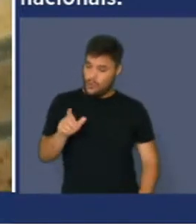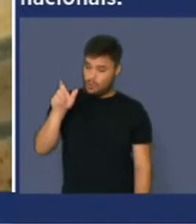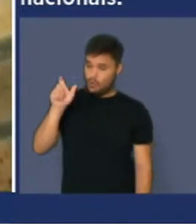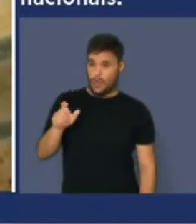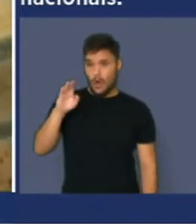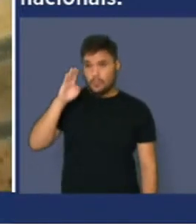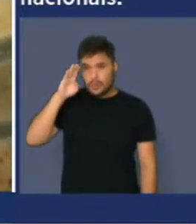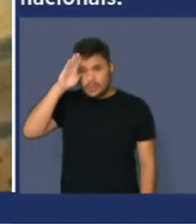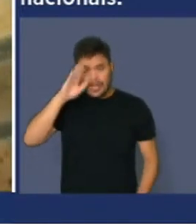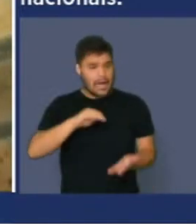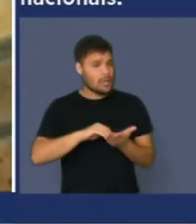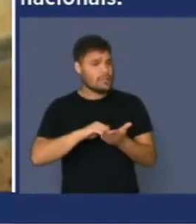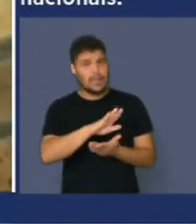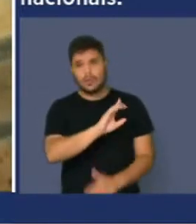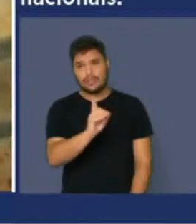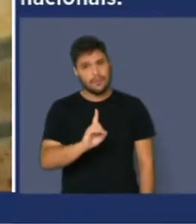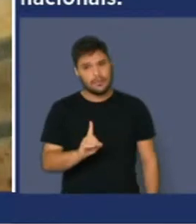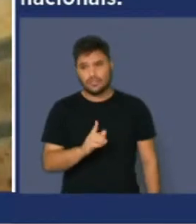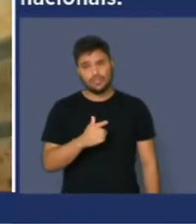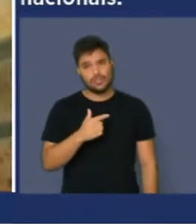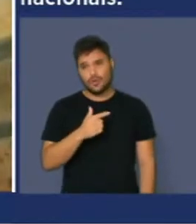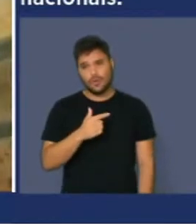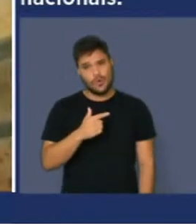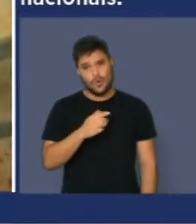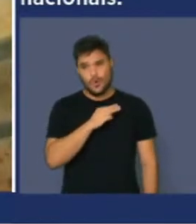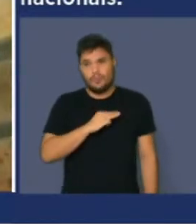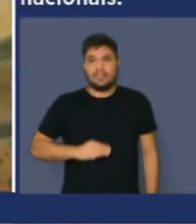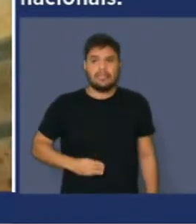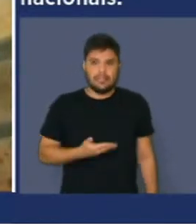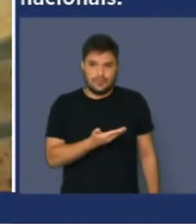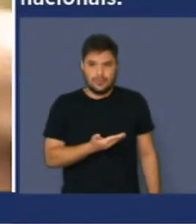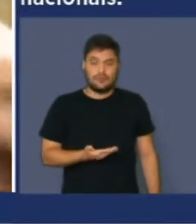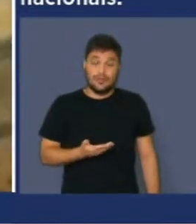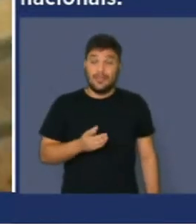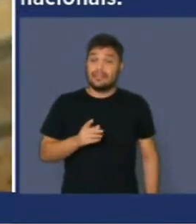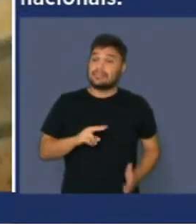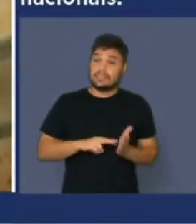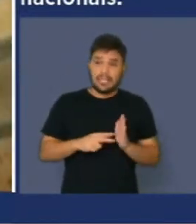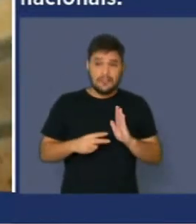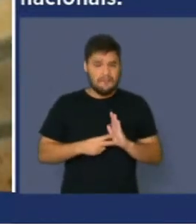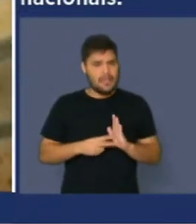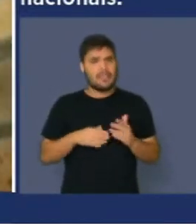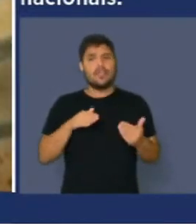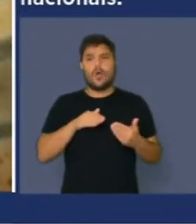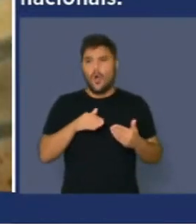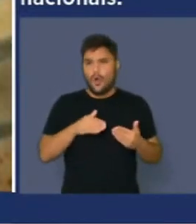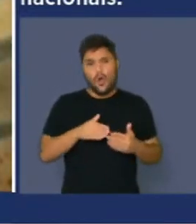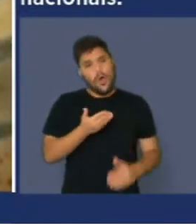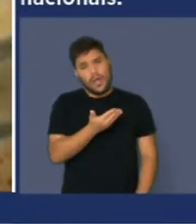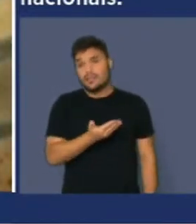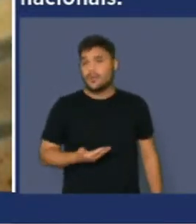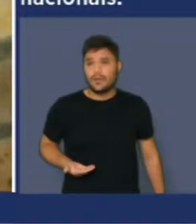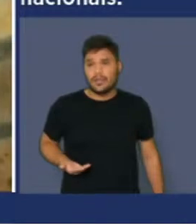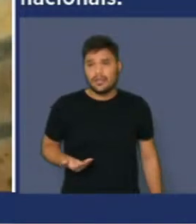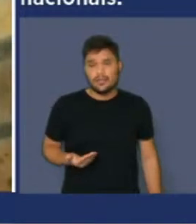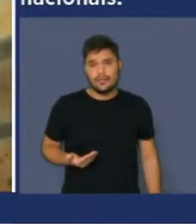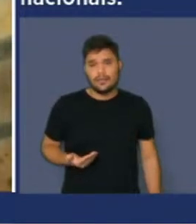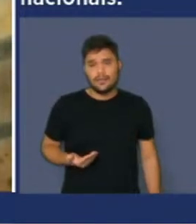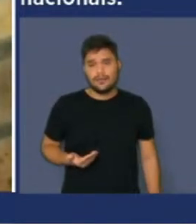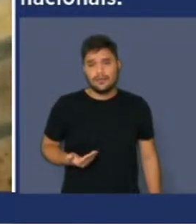DEMITIU O MINISTRO PAULO GUEDES. PORTANTO, ELE ESTÁ CONVIVO ENTE COM O QUE O MINISTRO PAULO GUEDES FEZ. E O